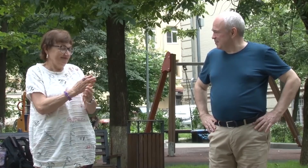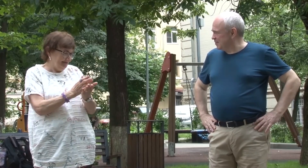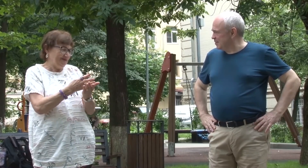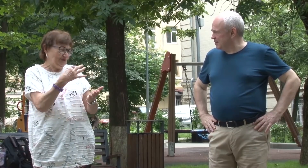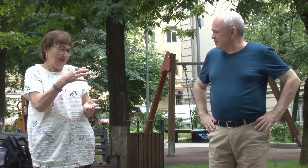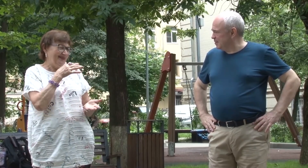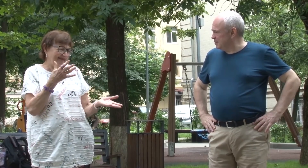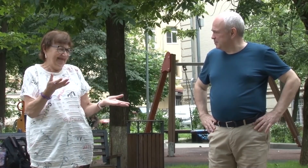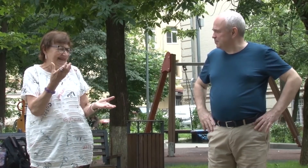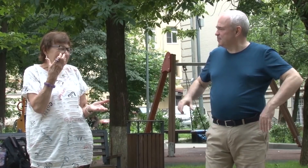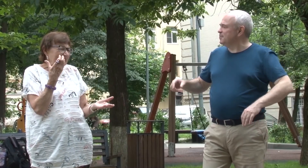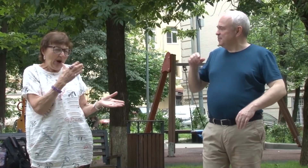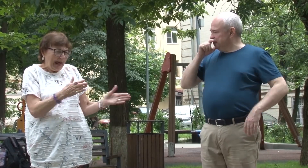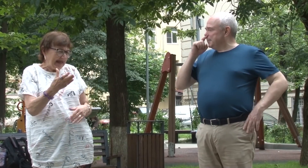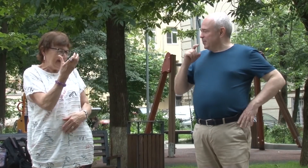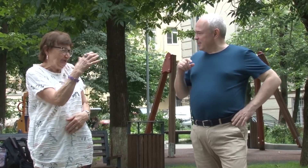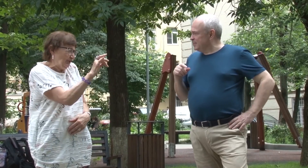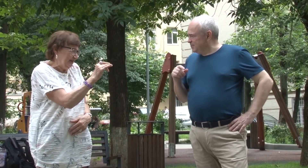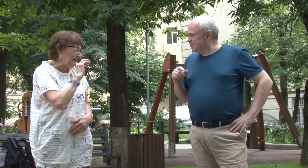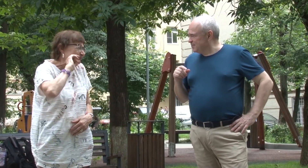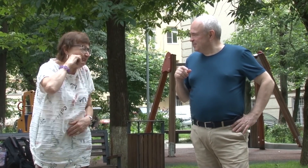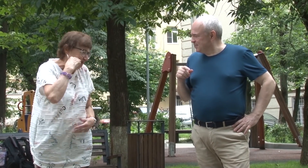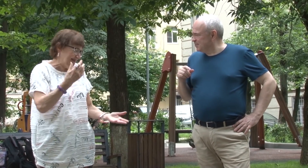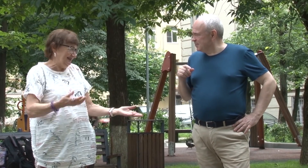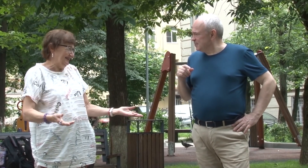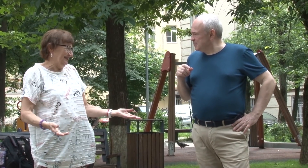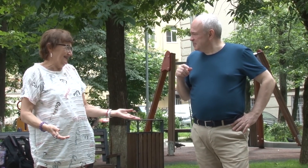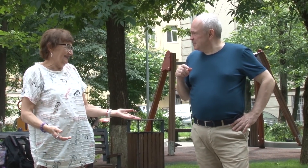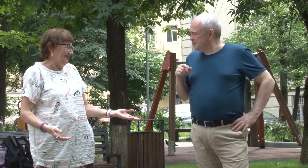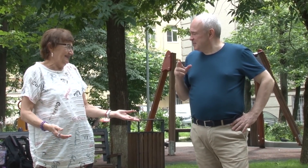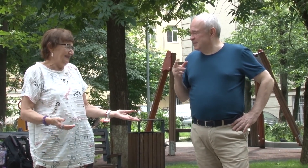Прослужил 40 лет. С зарплатой 100 рублей. Фу!